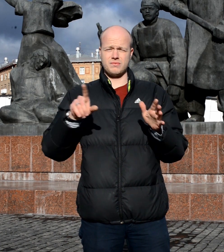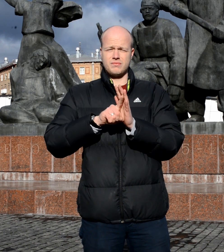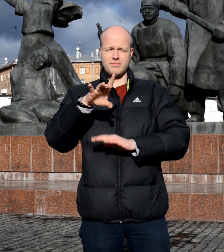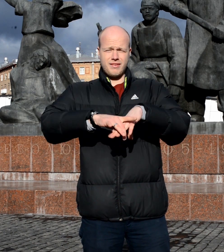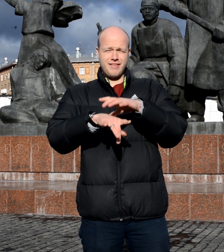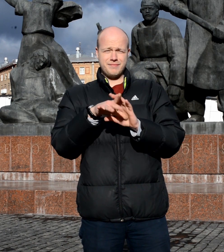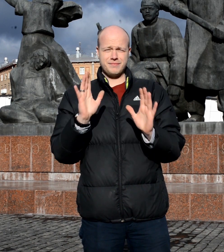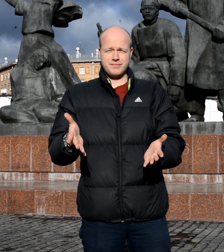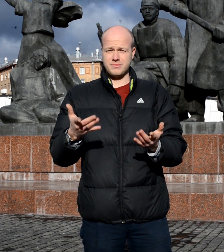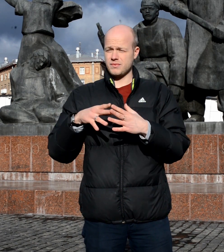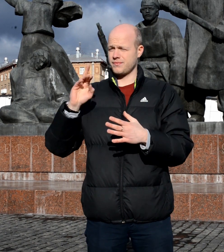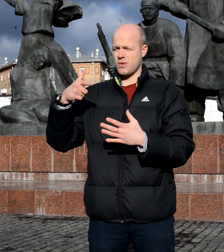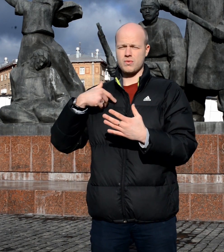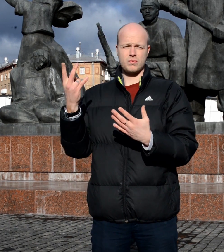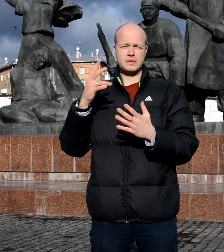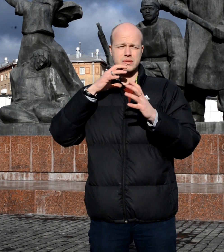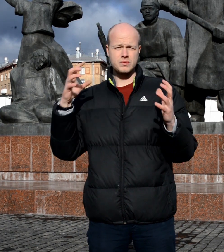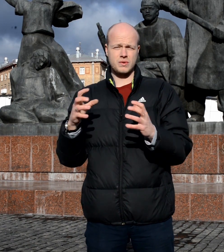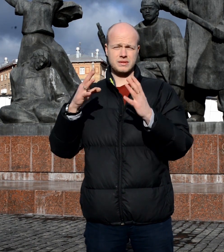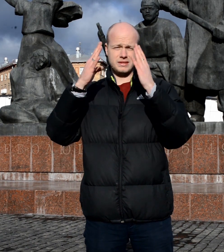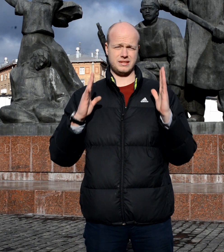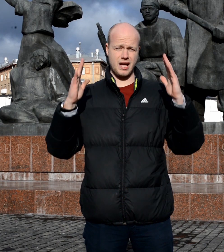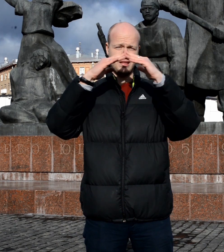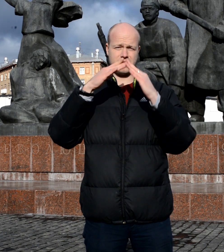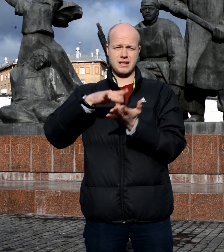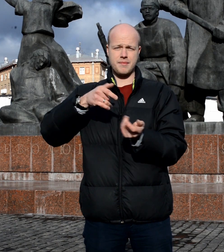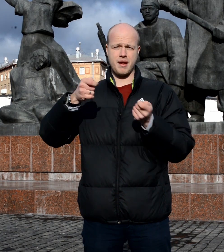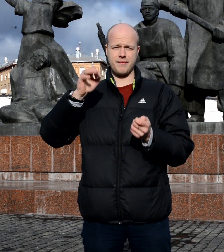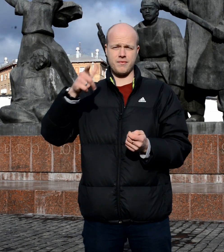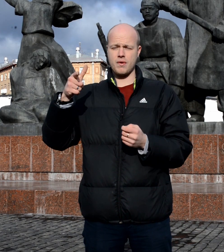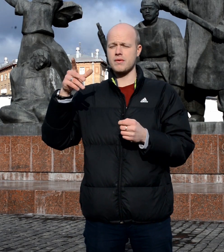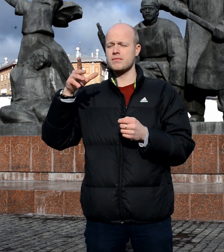Мы будем чуть ли не на положении рабов. Поэтому нужно сохранить здание ВОГ!